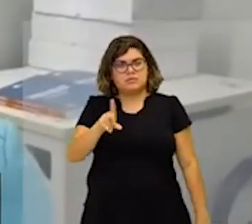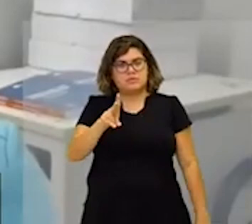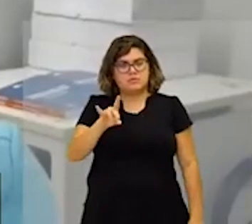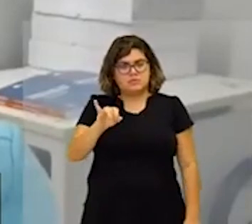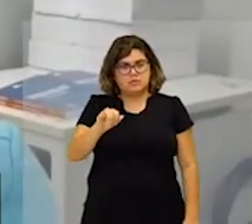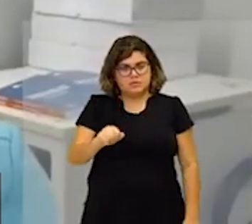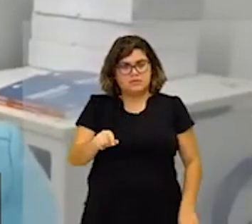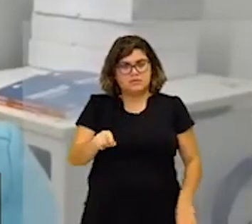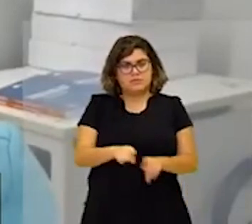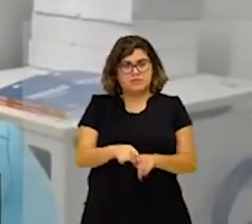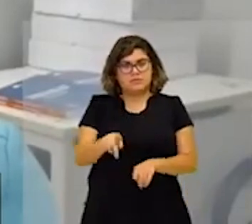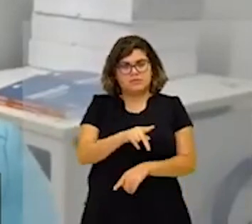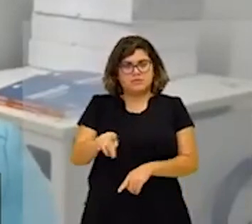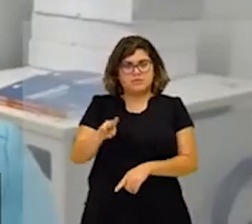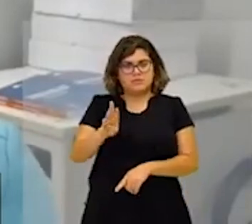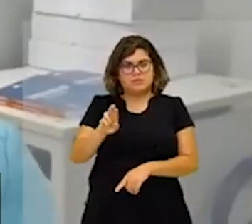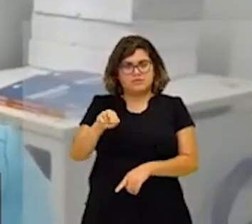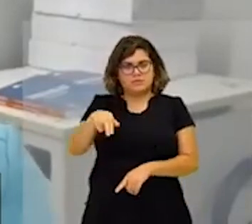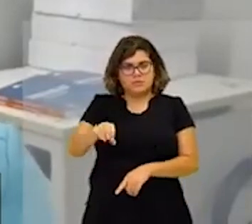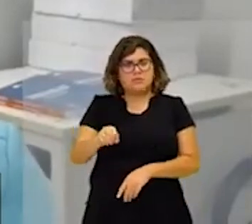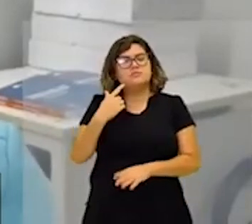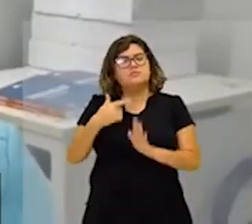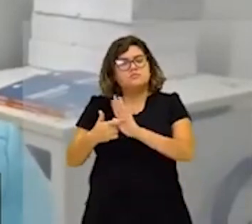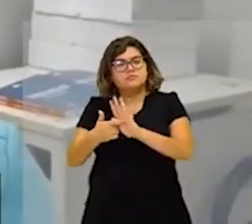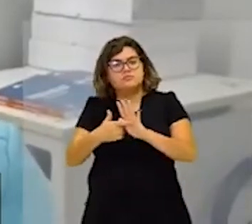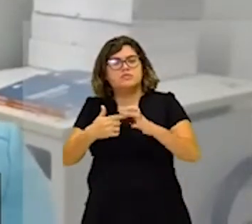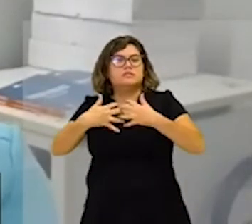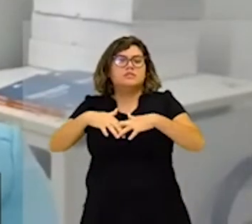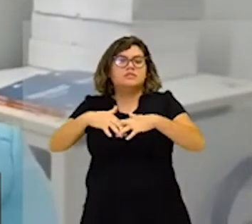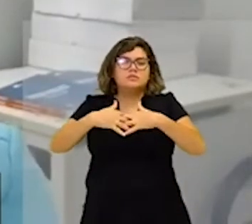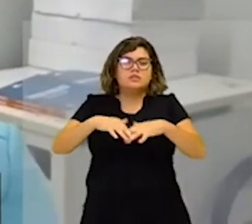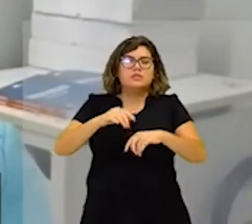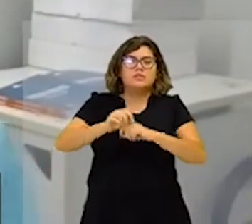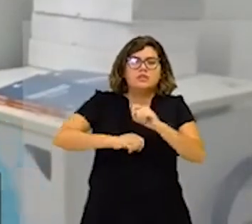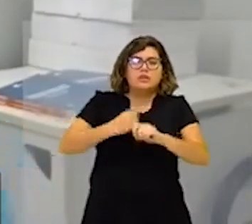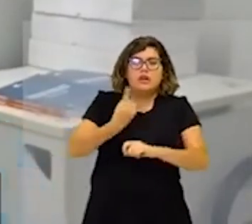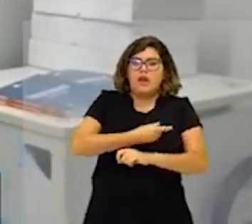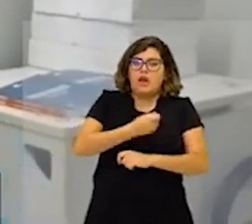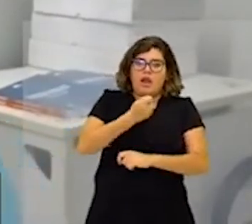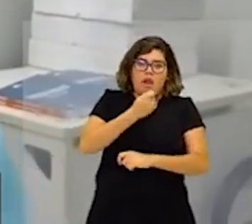professor Bruno Reis trouxe essa reflexão sobre o que né Nós ainda não estamos considerando Quais